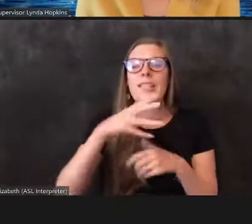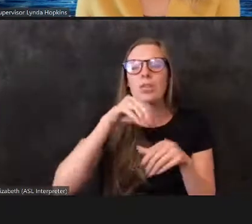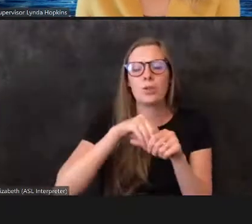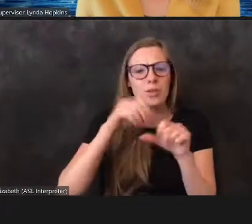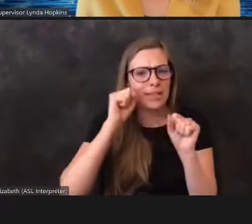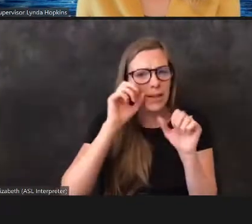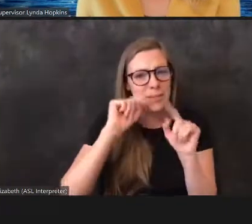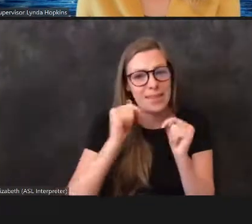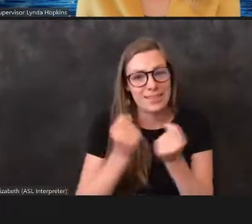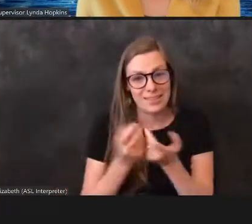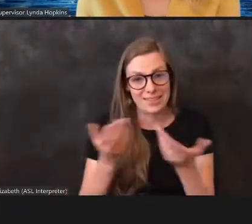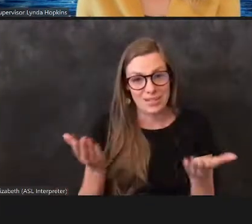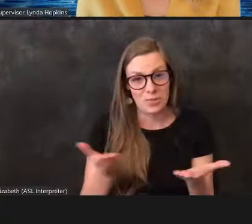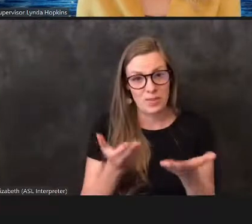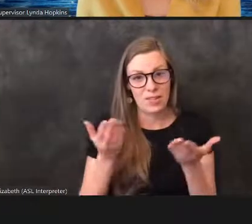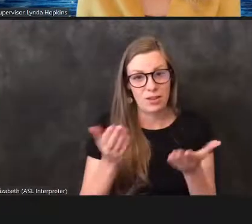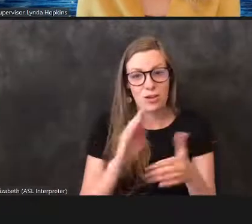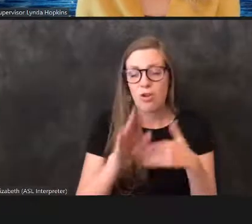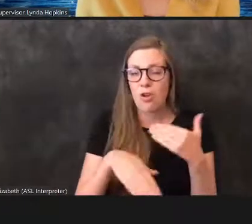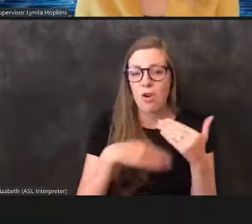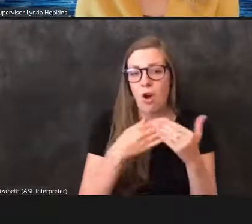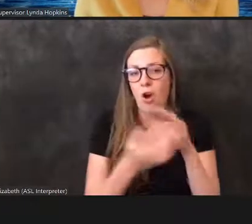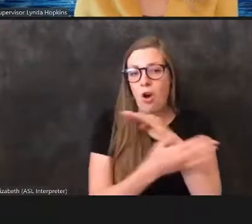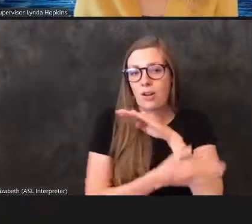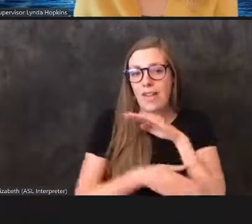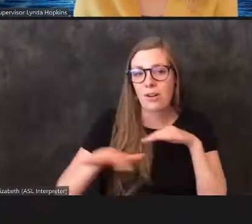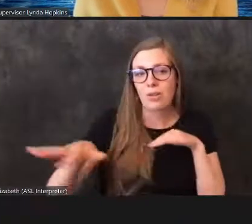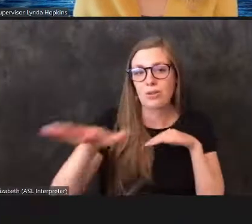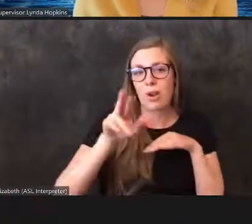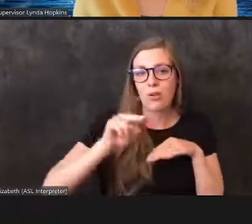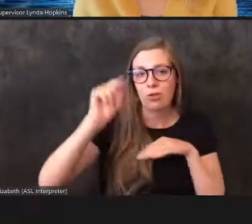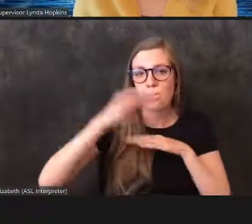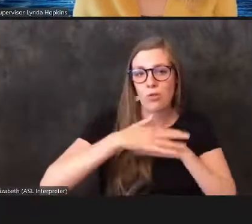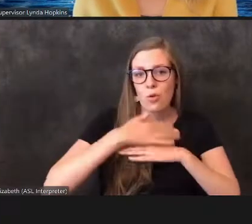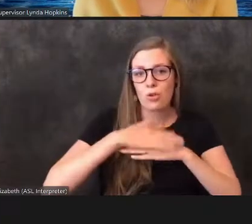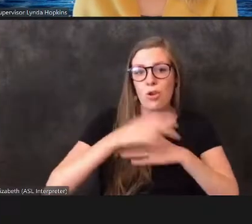sorprendente equipo acá de Sonoma a todos los condados a través de la costa norte